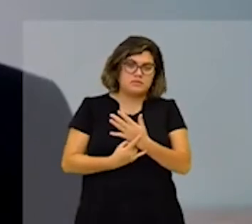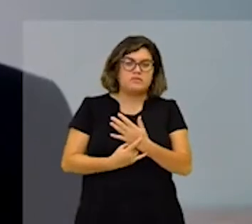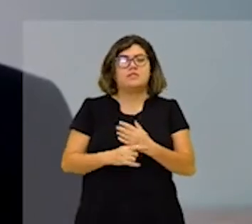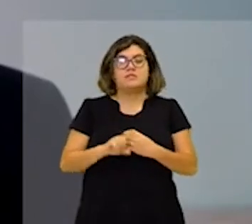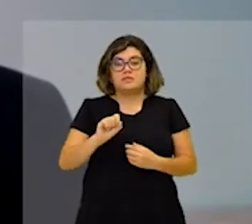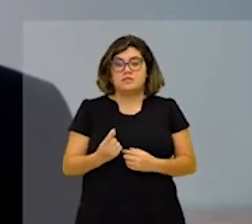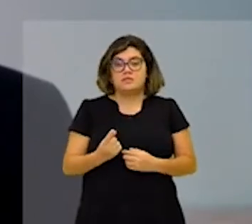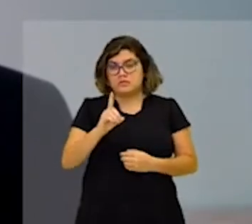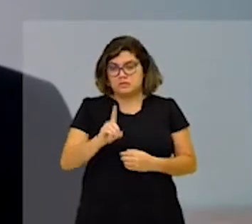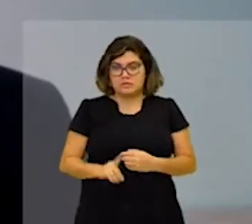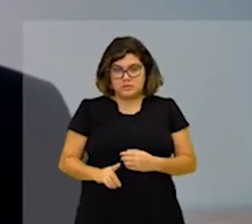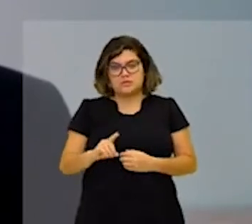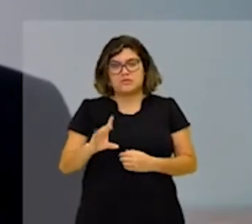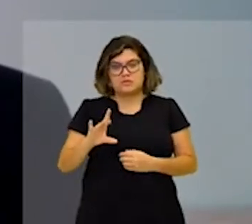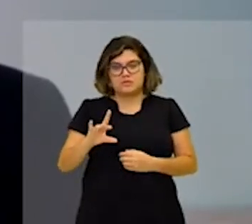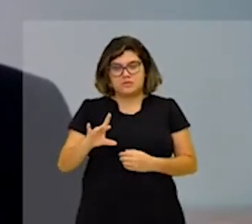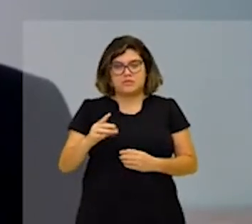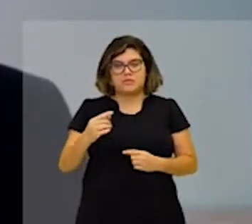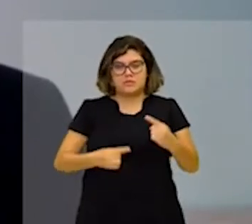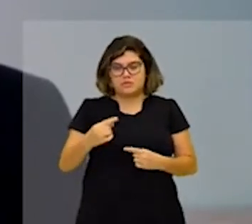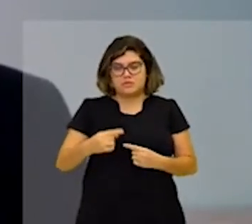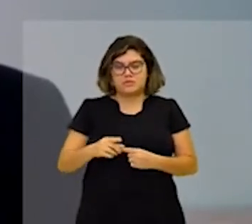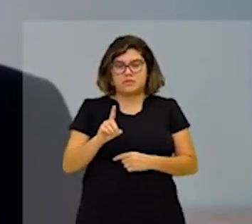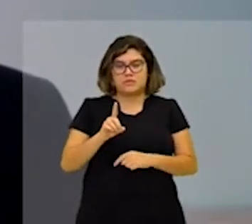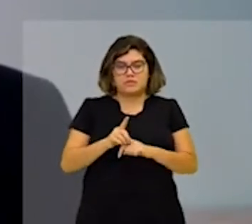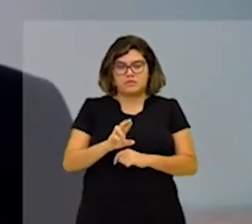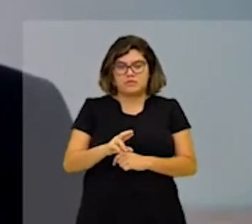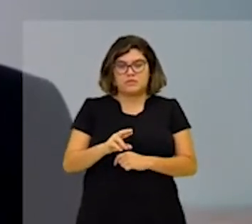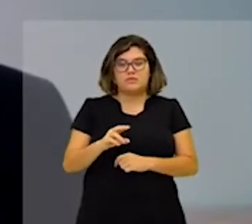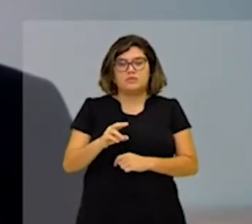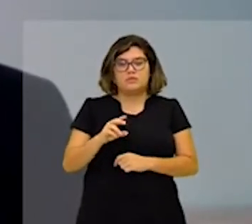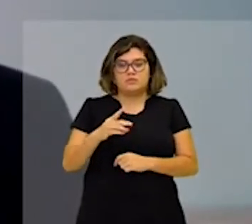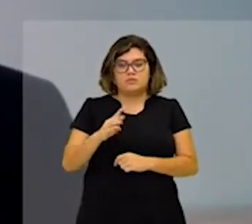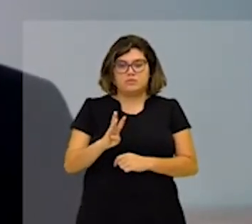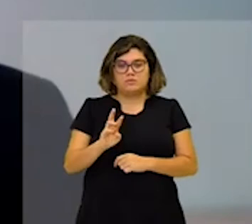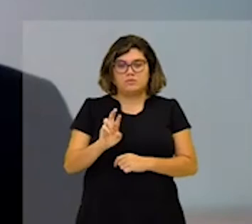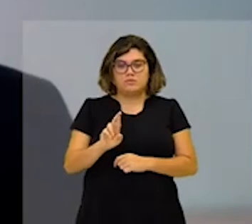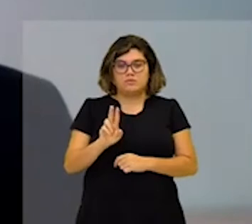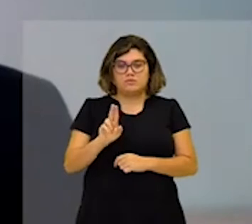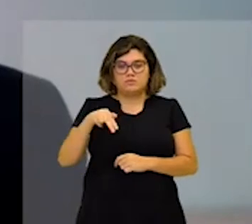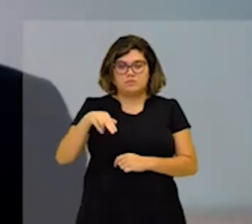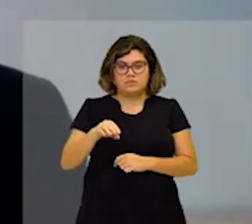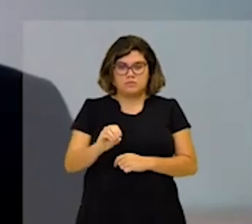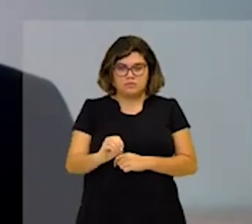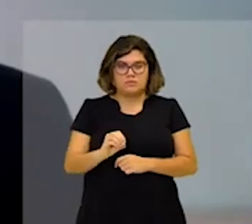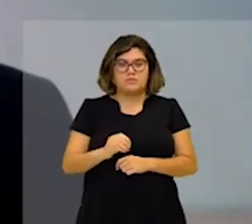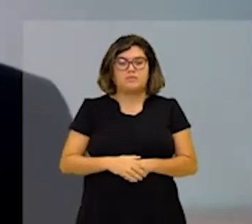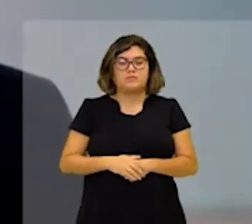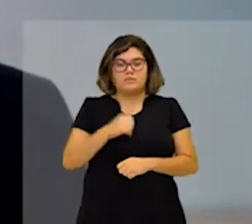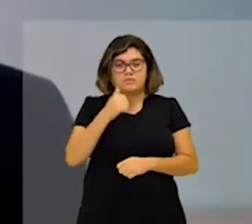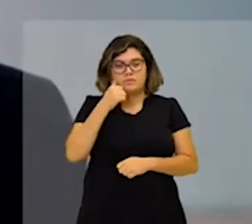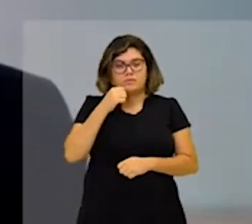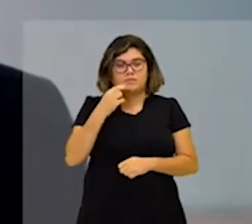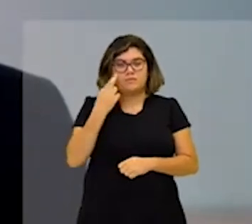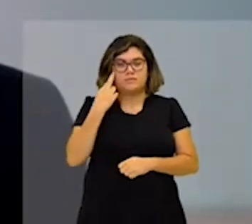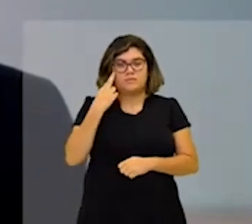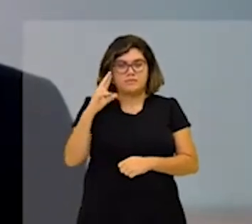Ciência Política doutor Bruno Pinheiro Wanderley Reis a senhora também a senhora professora do